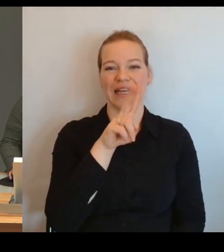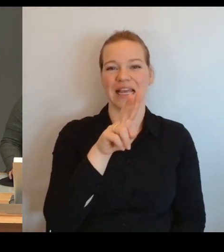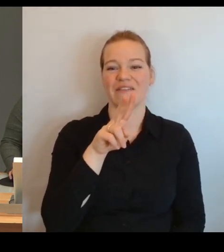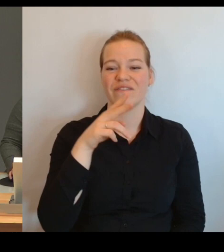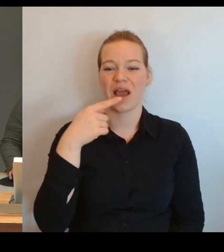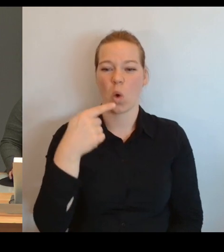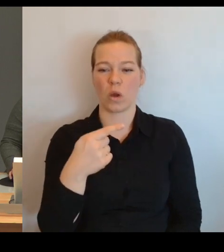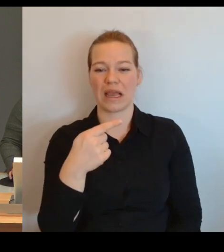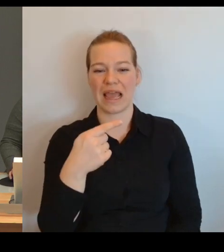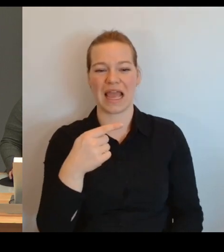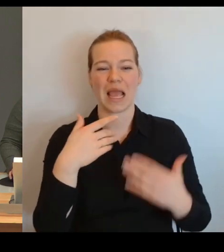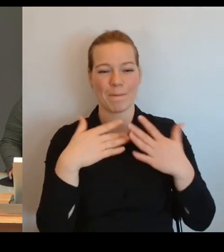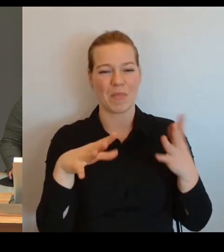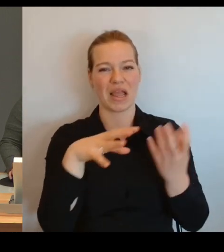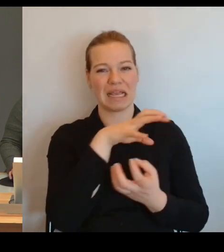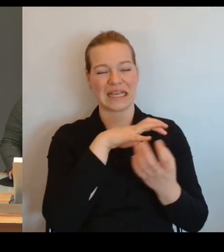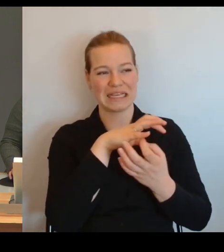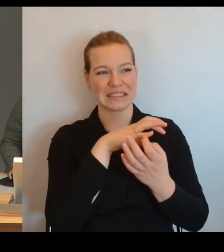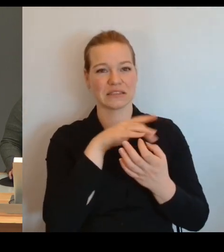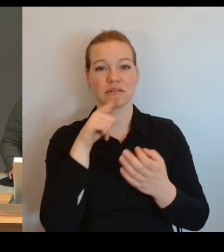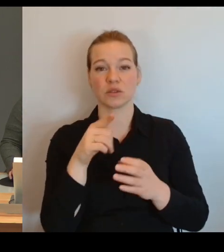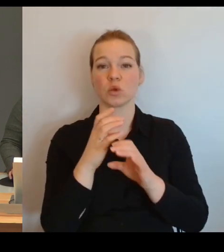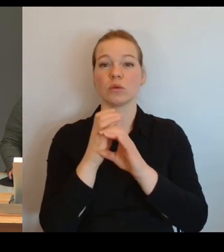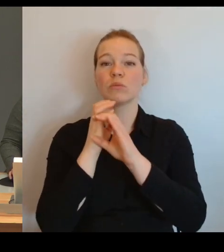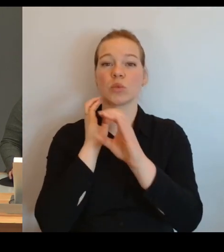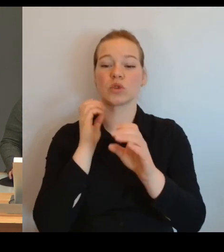90 Die Grünen und hier die Kollegen Kapek. Bitte schön.